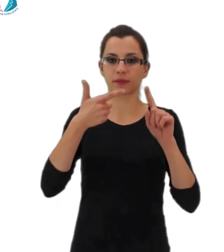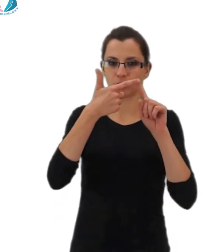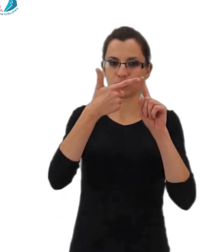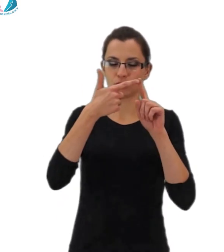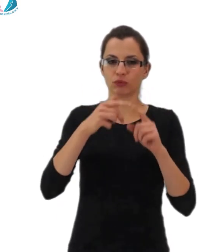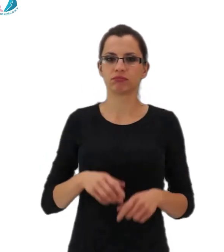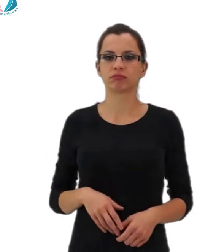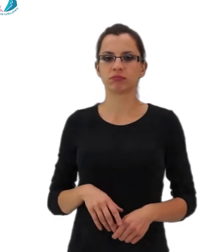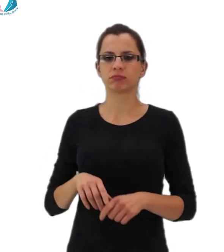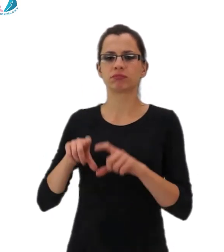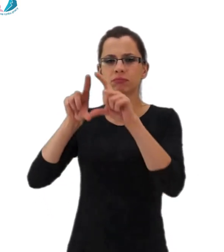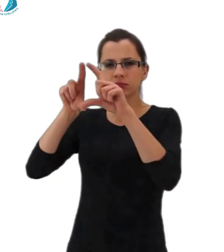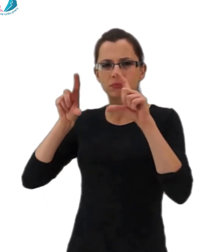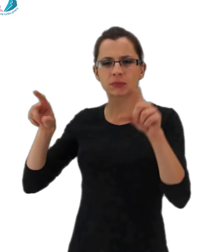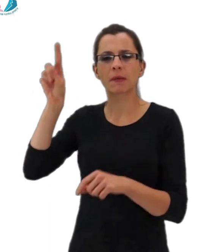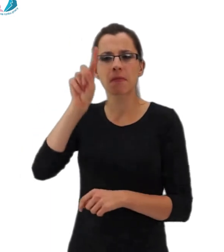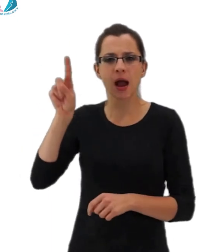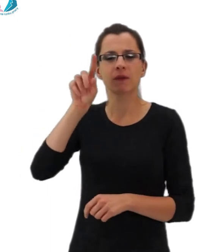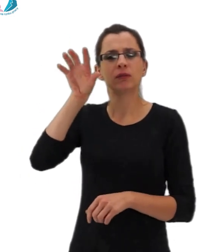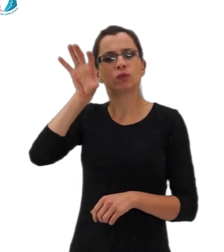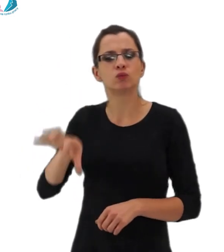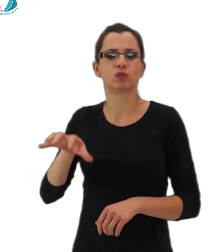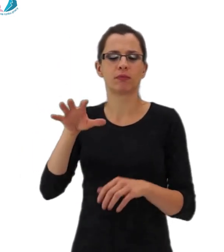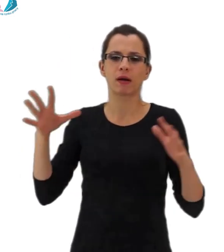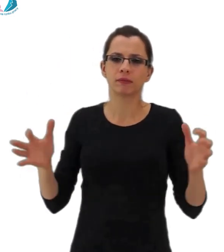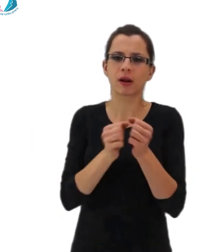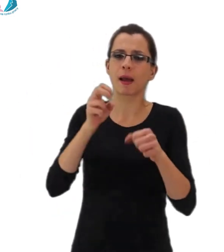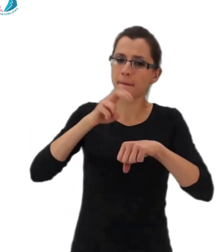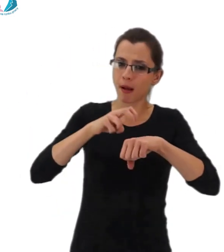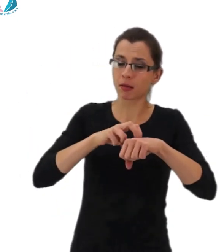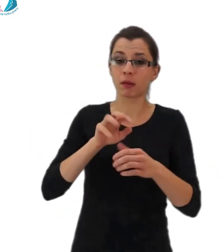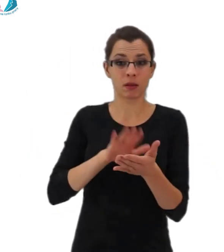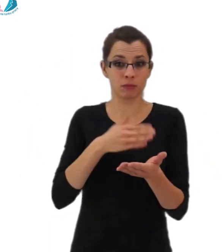2. Instytucje państwowego systemu ratownictwa medycznego,